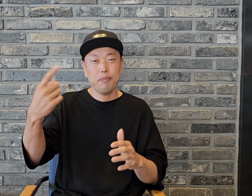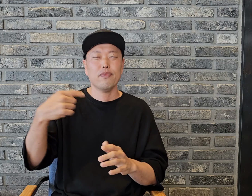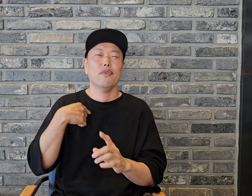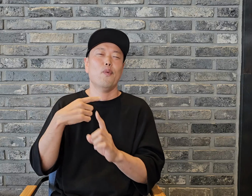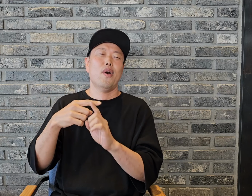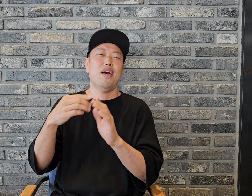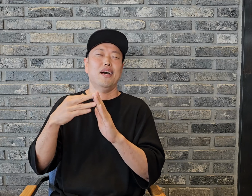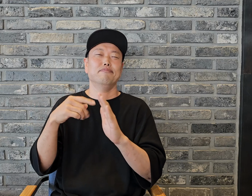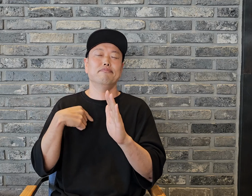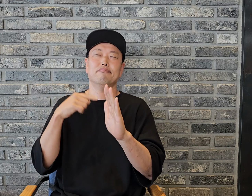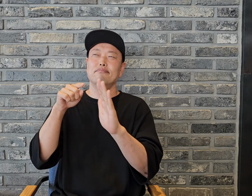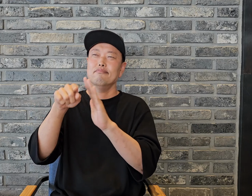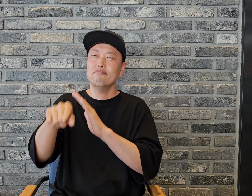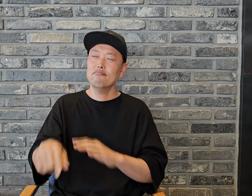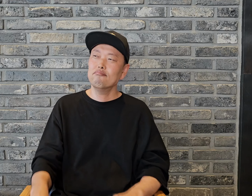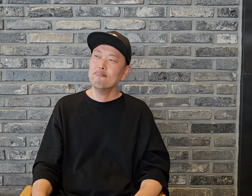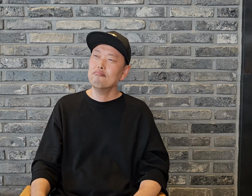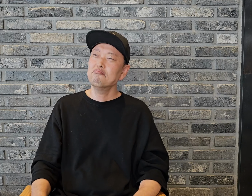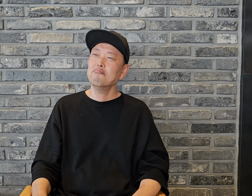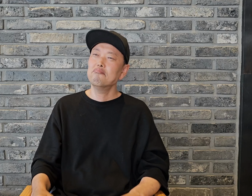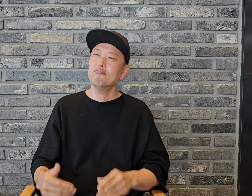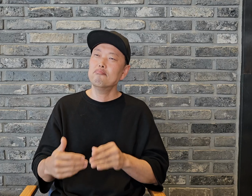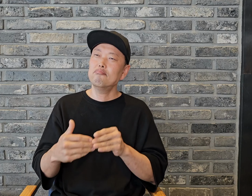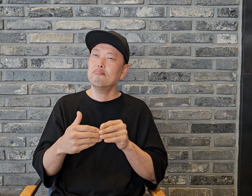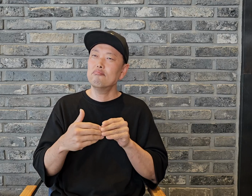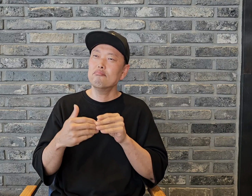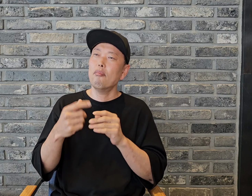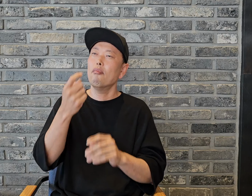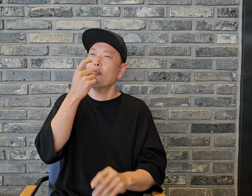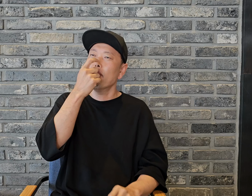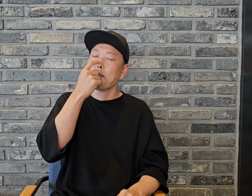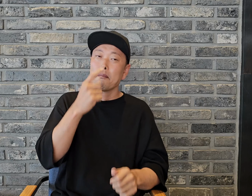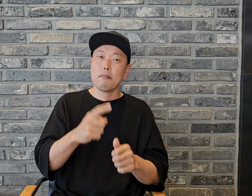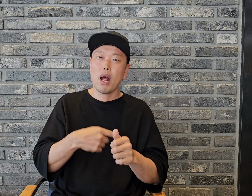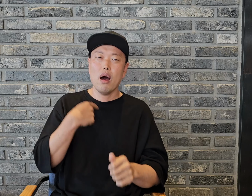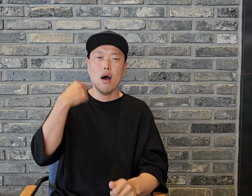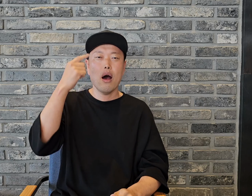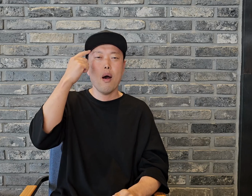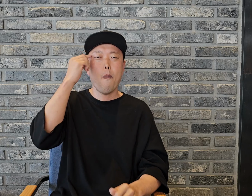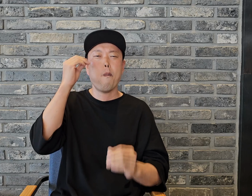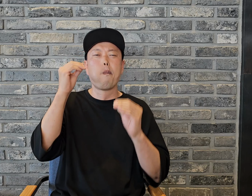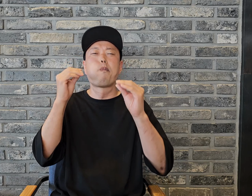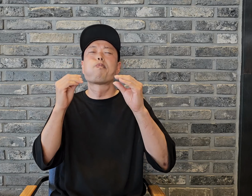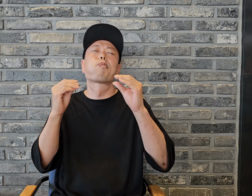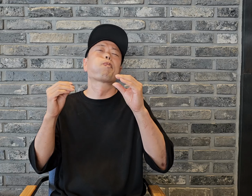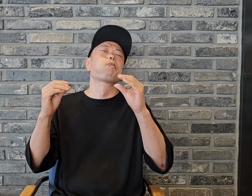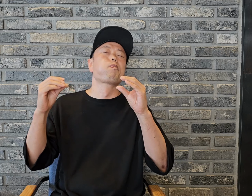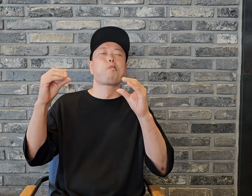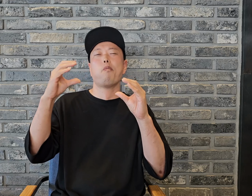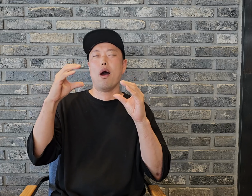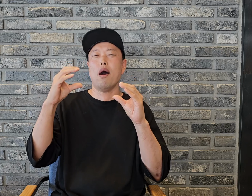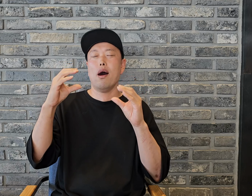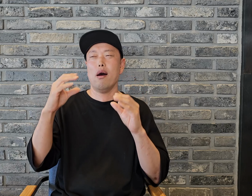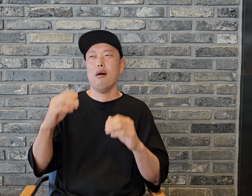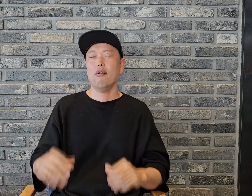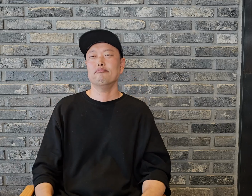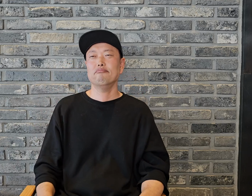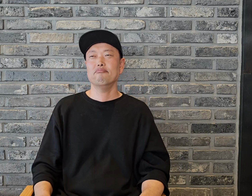그 후에 교회를 가게 되었는데 거기서 또 지식을 많이 쌓을 수 있었어요